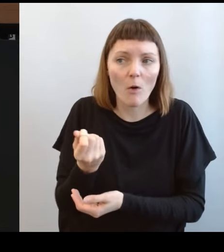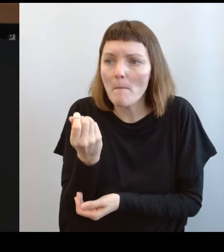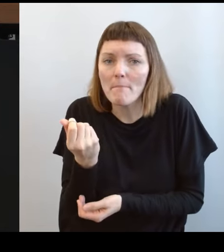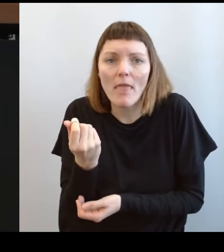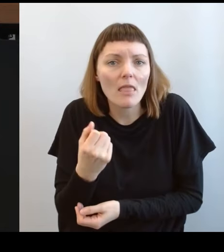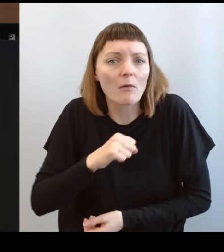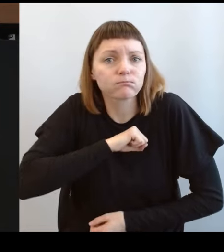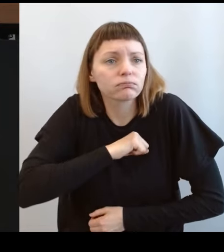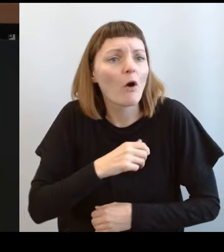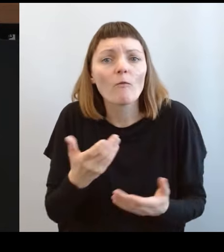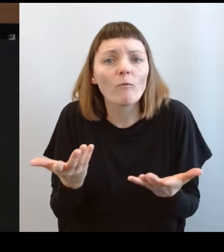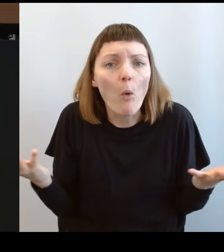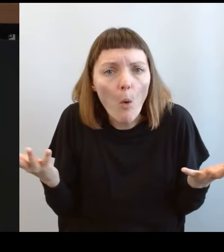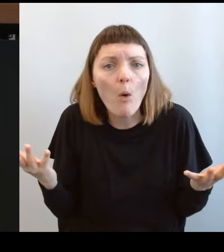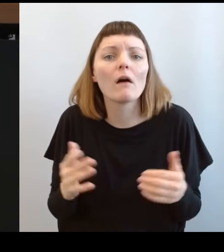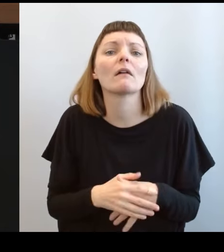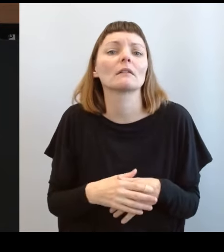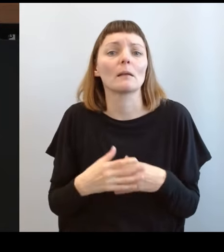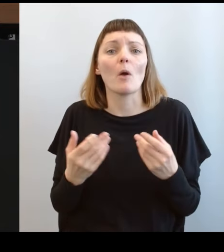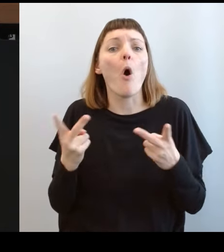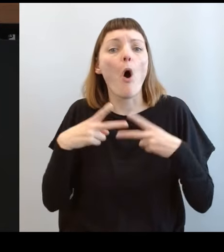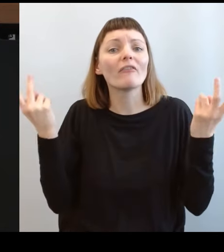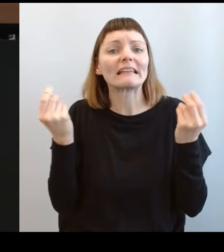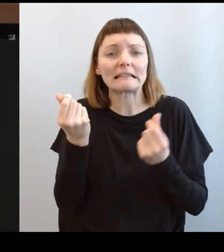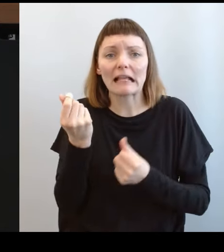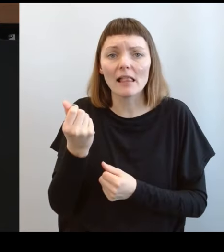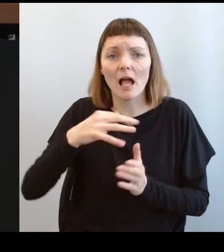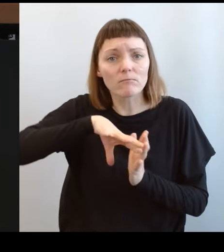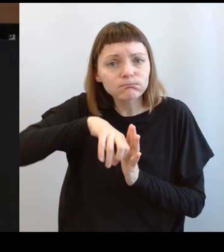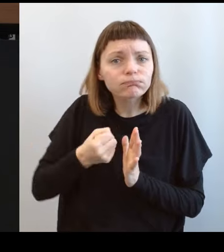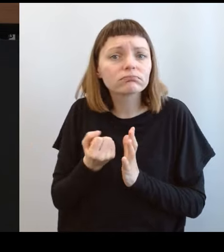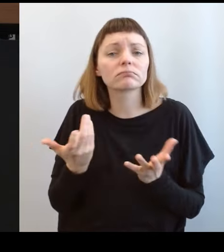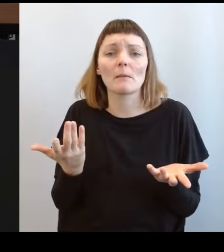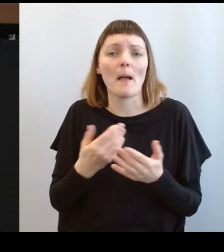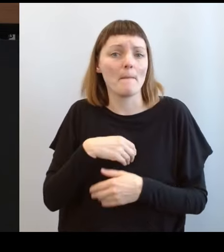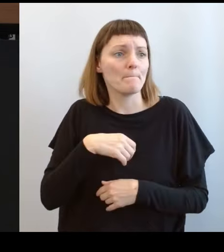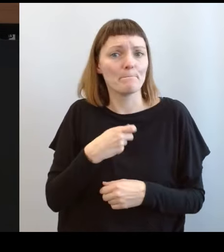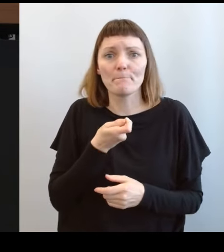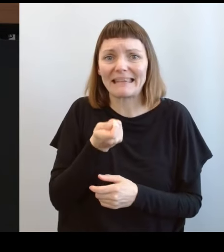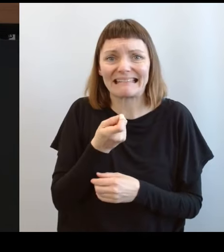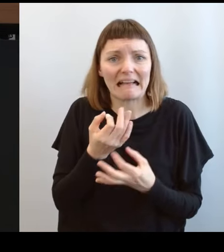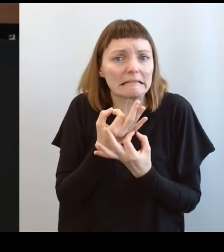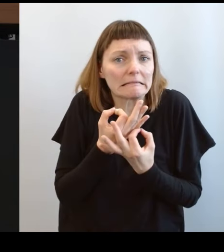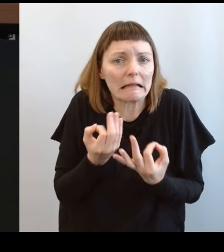aber die Mieterinnen und Mieter davon überhaupt nichts haben. Ich glaube, sie hätten das Geld besser in eine bessere Mieterberatung stecken sollen. (Beifall) (Zwischenruf)